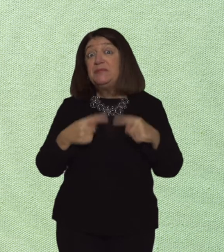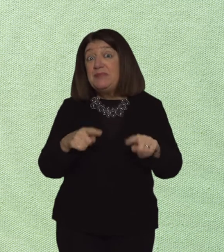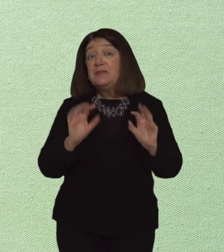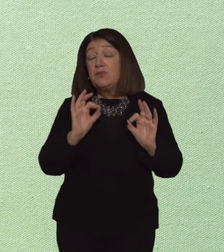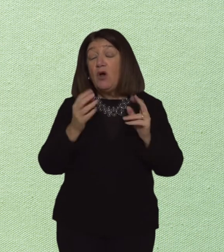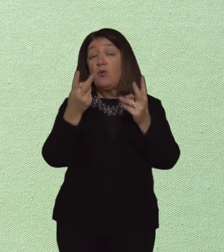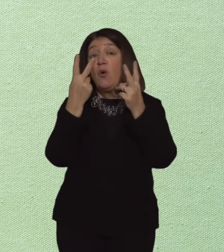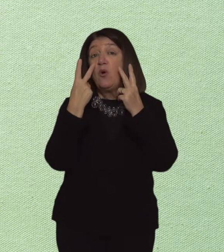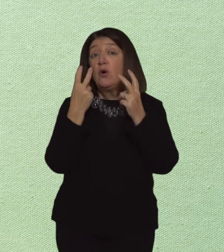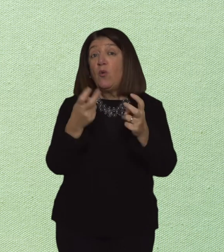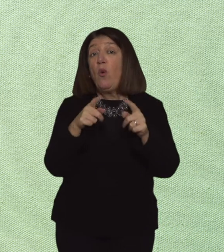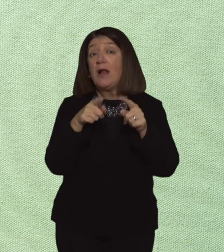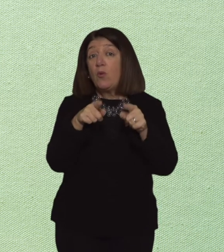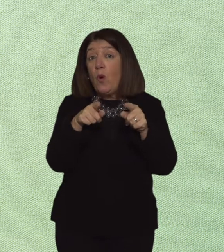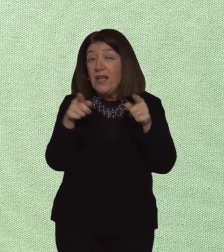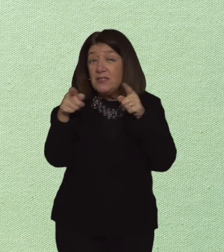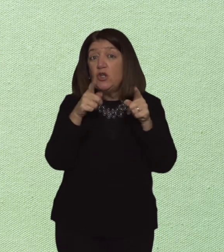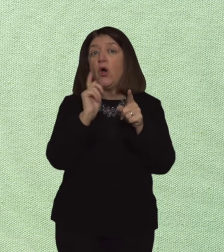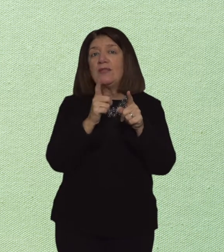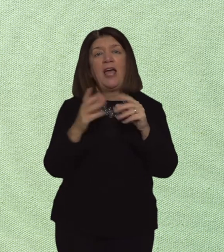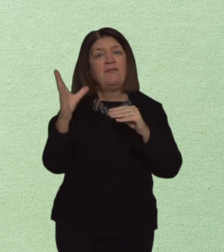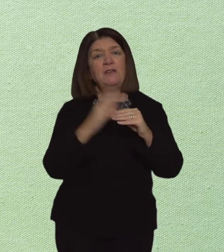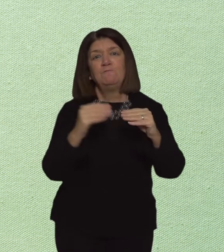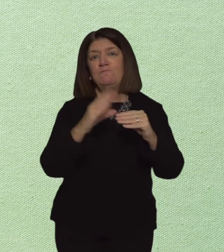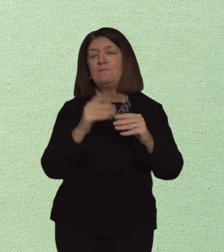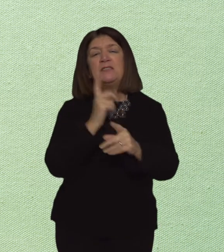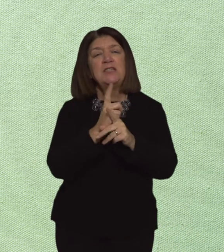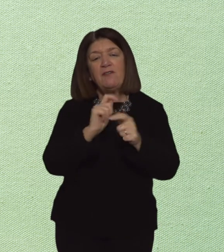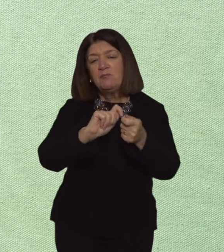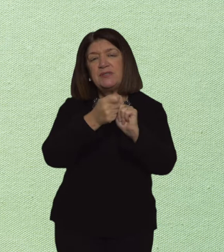che devono essere rinnovate, ovvero la democrazia è l'unico sistema politico che